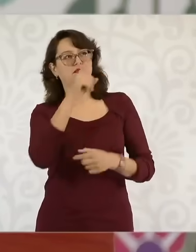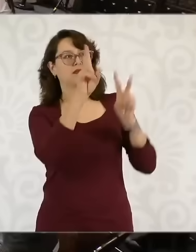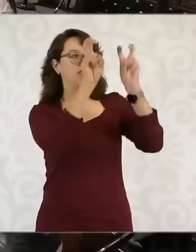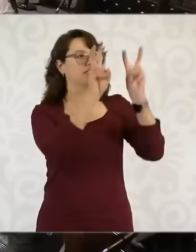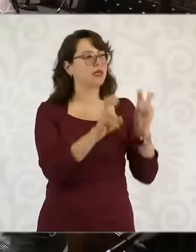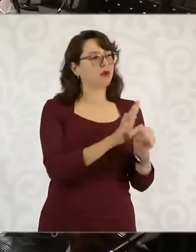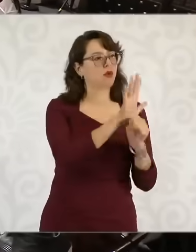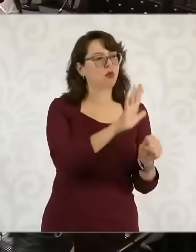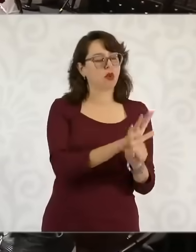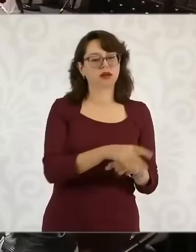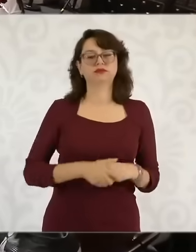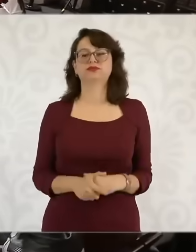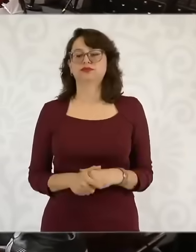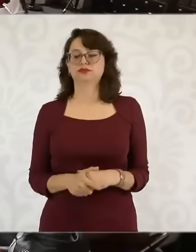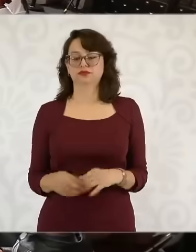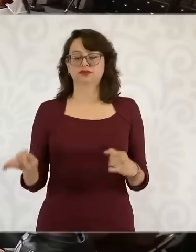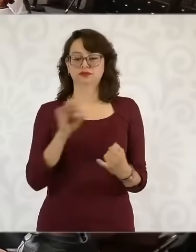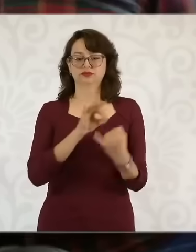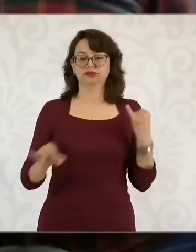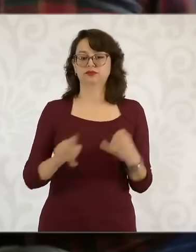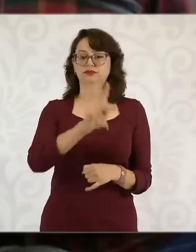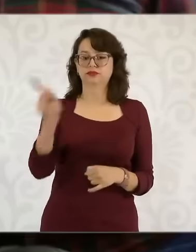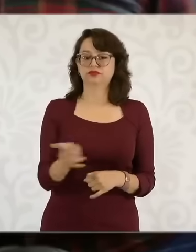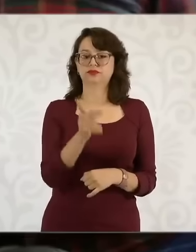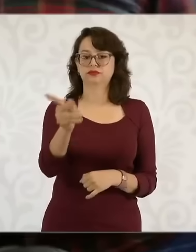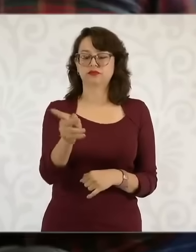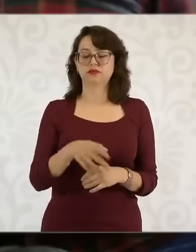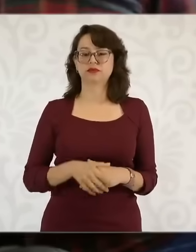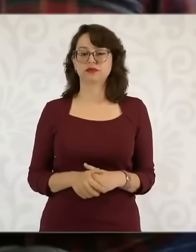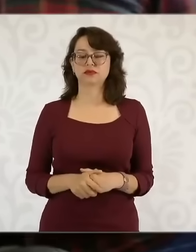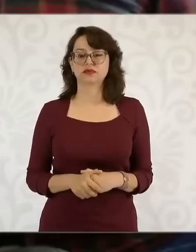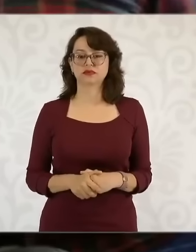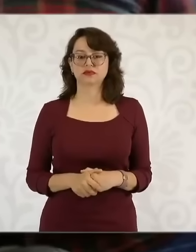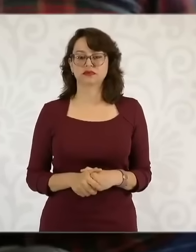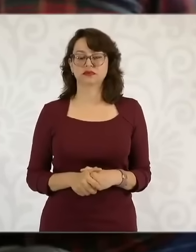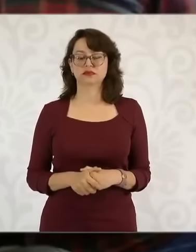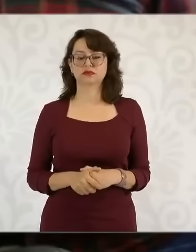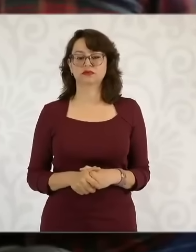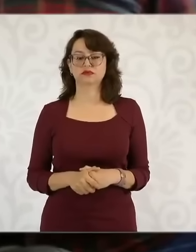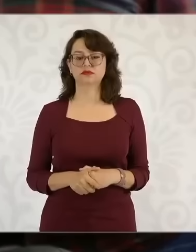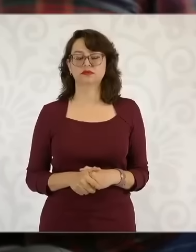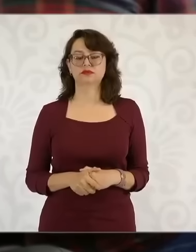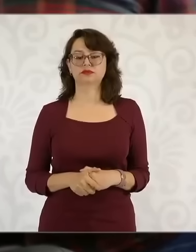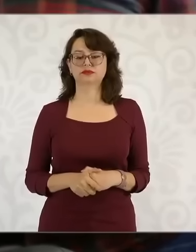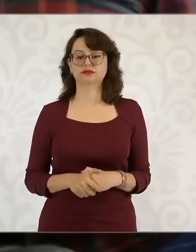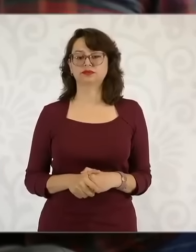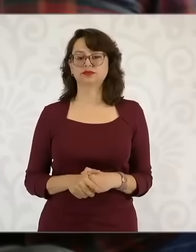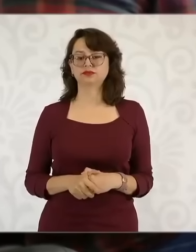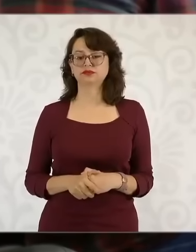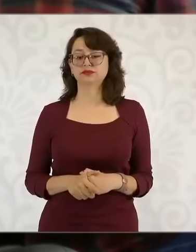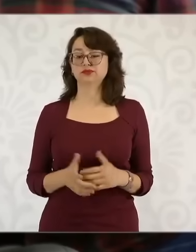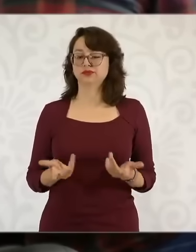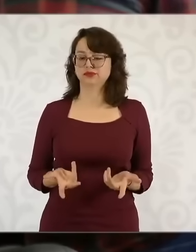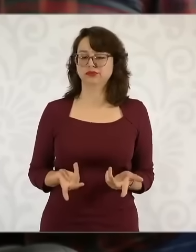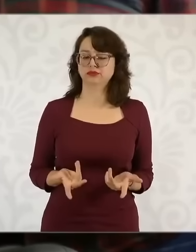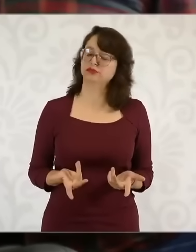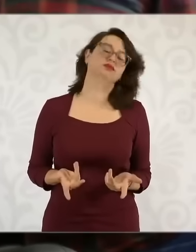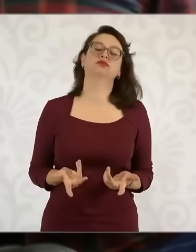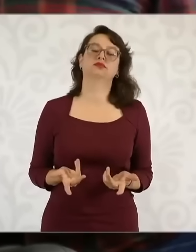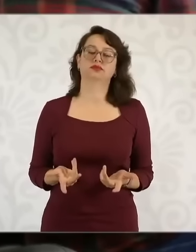Eh finalmente eh bueno es tema ligado pero aparte el día eh sábado pues se tiene un desfile en